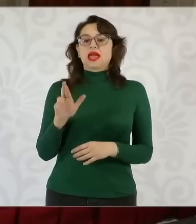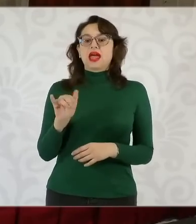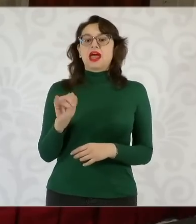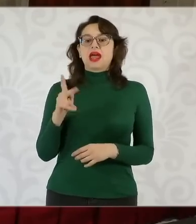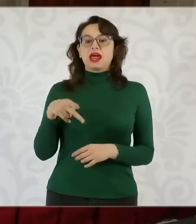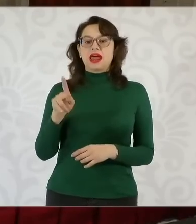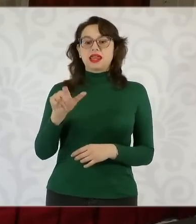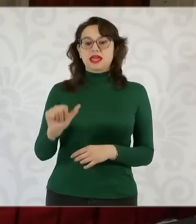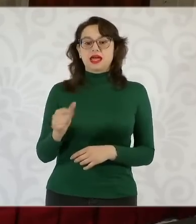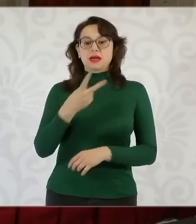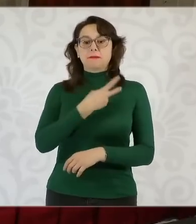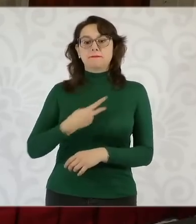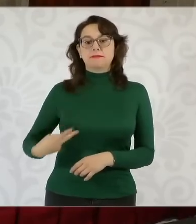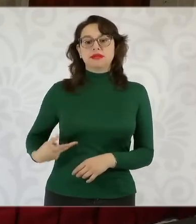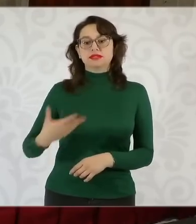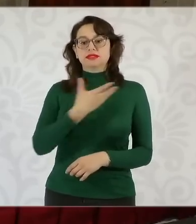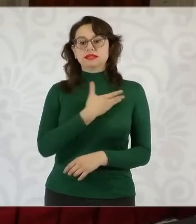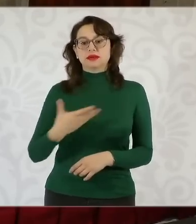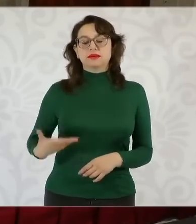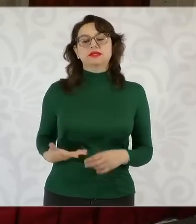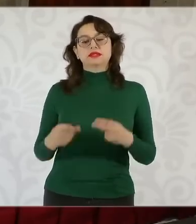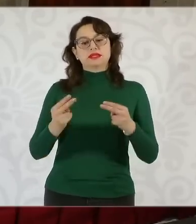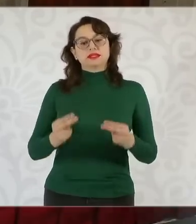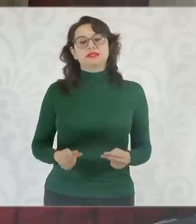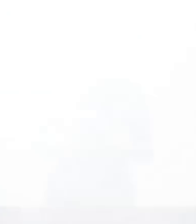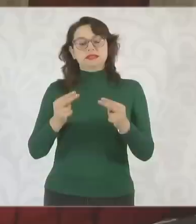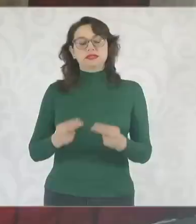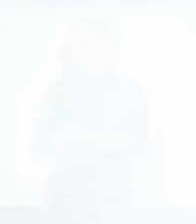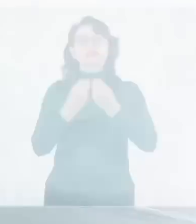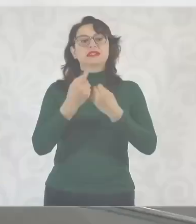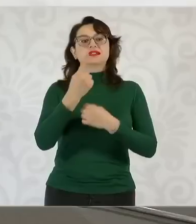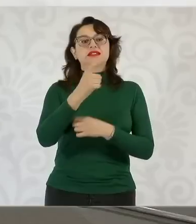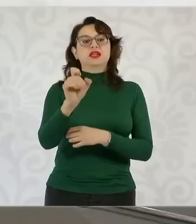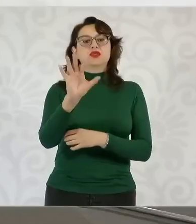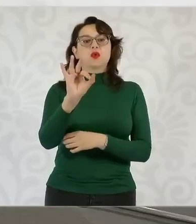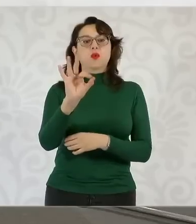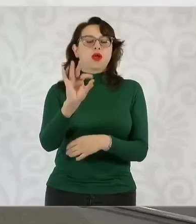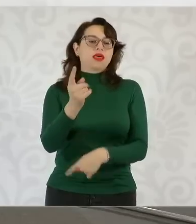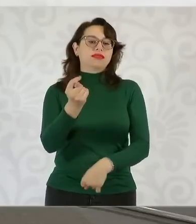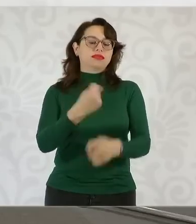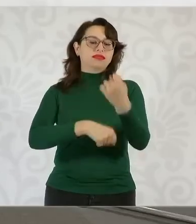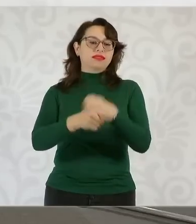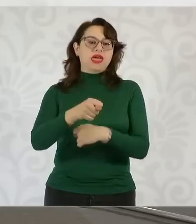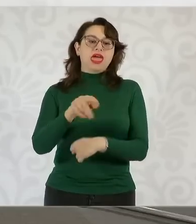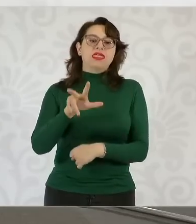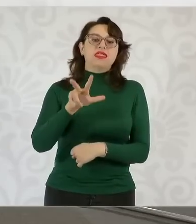Rodríguez Garza presentaron la nueva estrategia de inversión que habrá en México por parte de Home